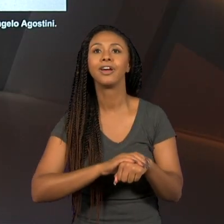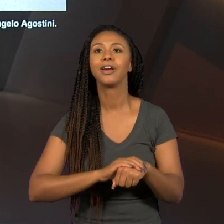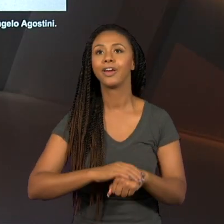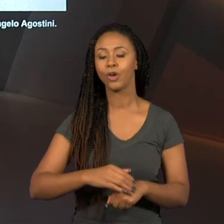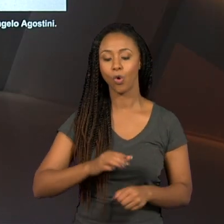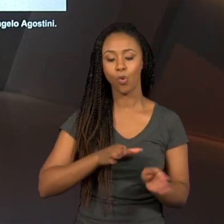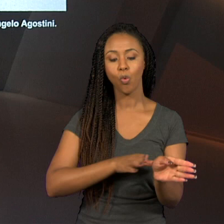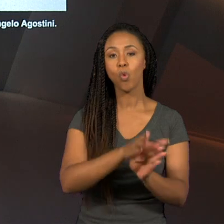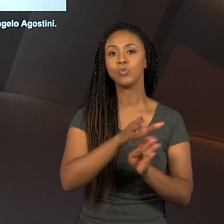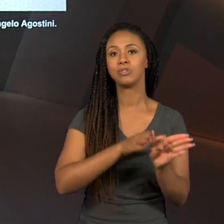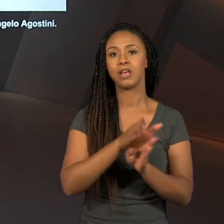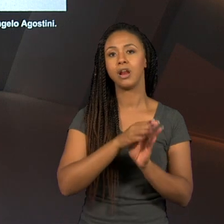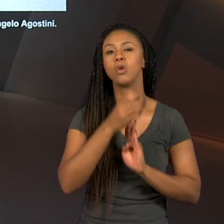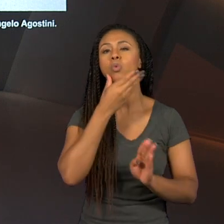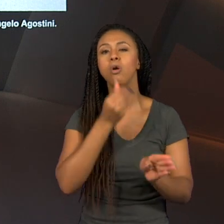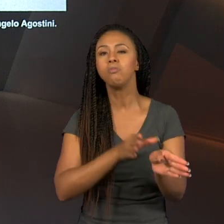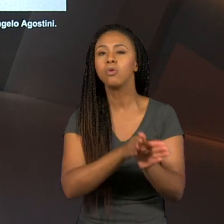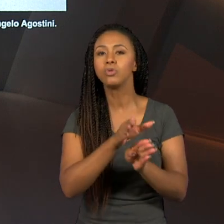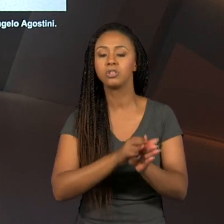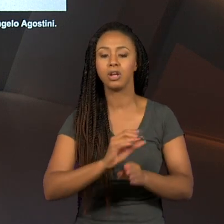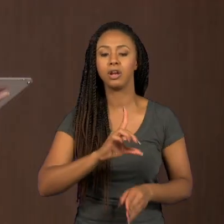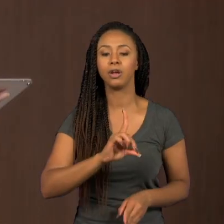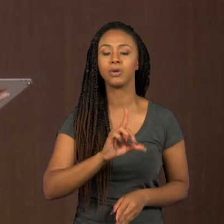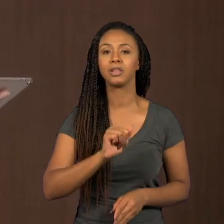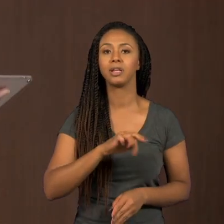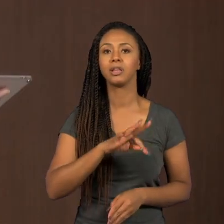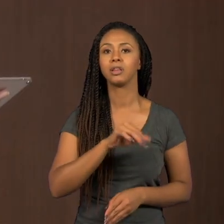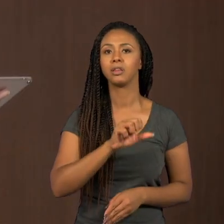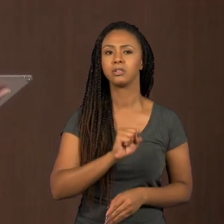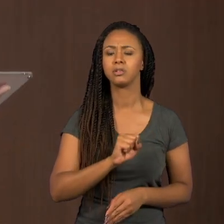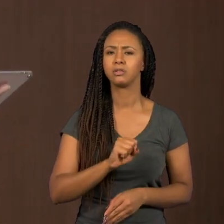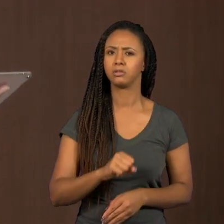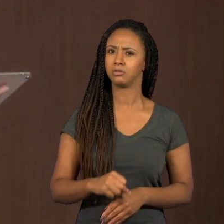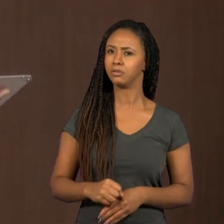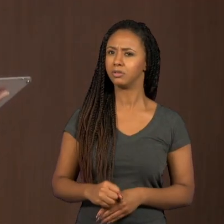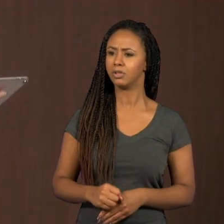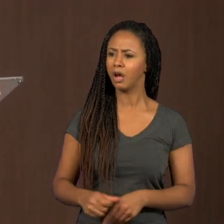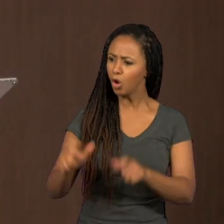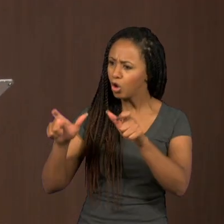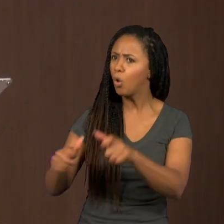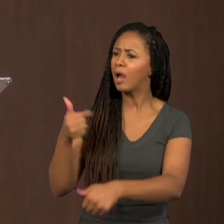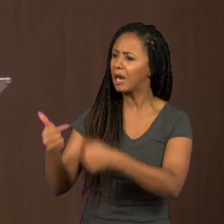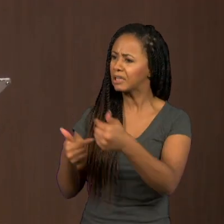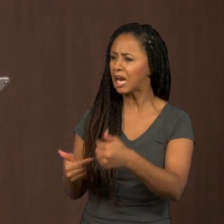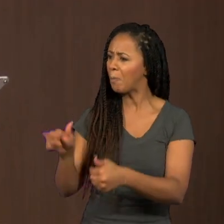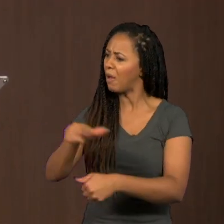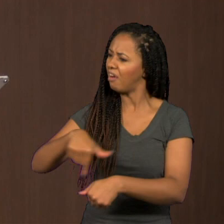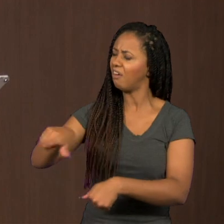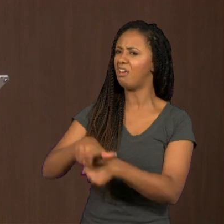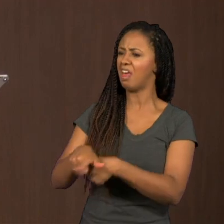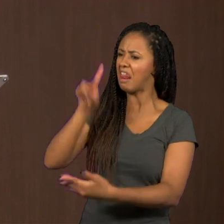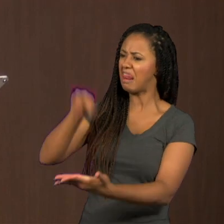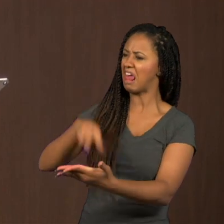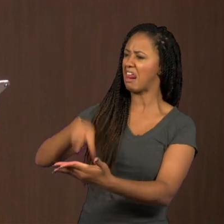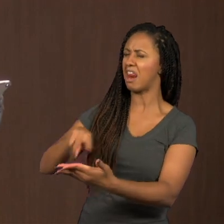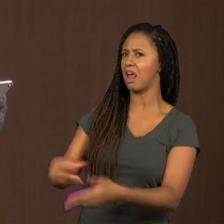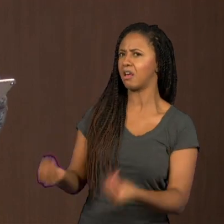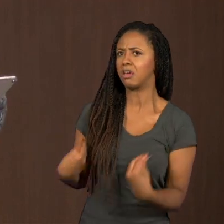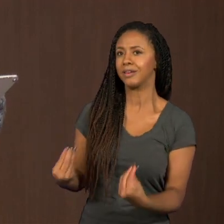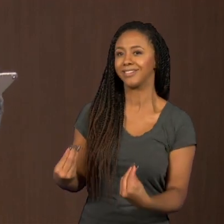QUER DIZER, NA ROÇA, NO SEU LUGAR, ALI, DE TRABALHO. EU QUERIA QUE VOCÊS FIZESSEM UM